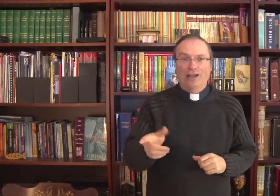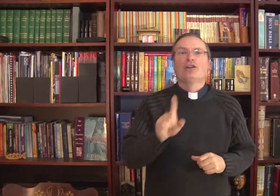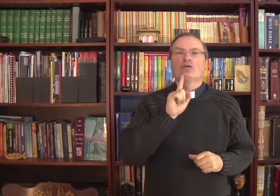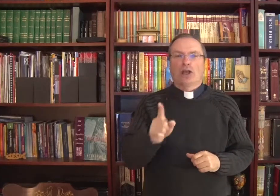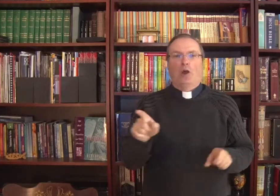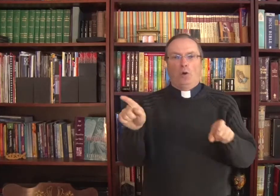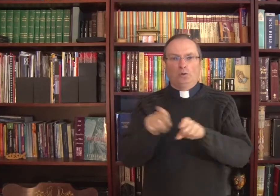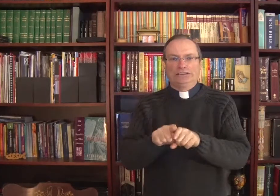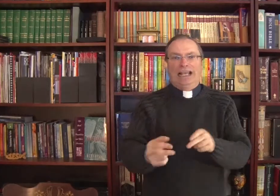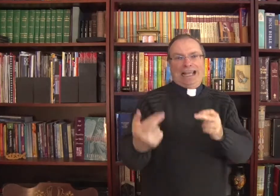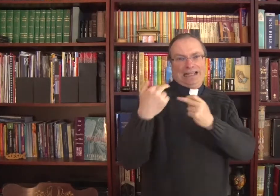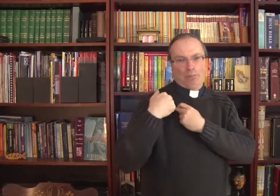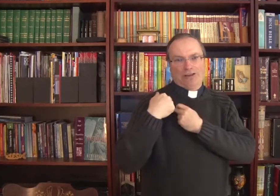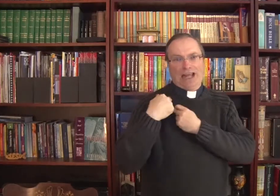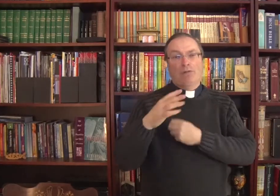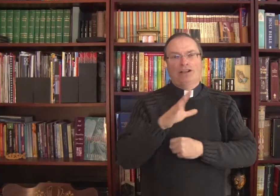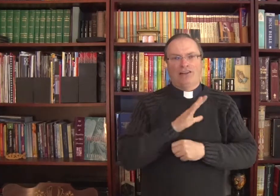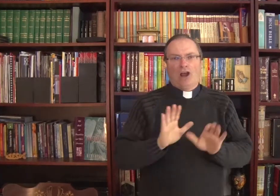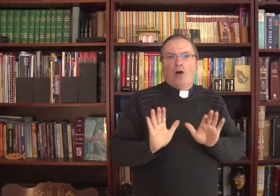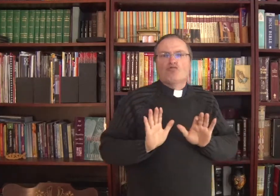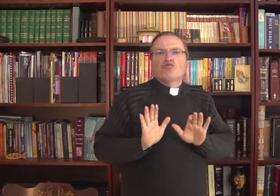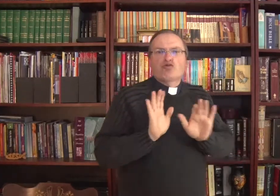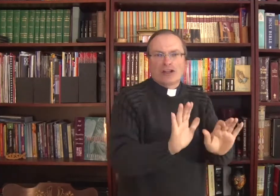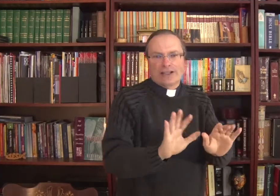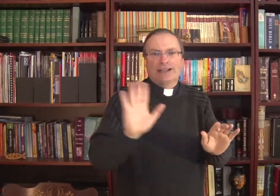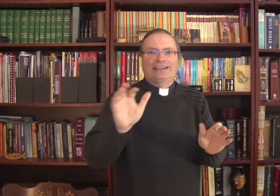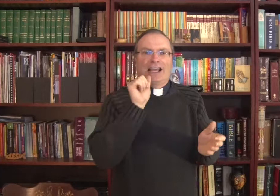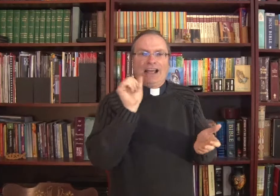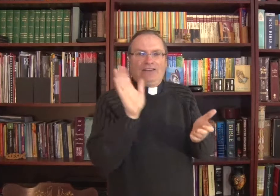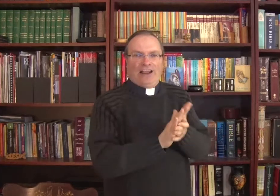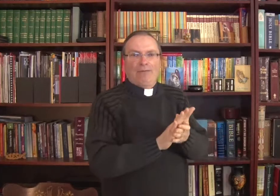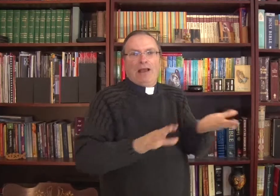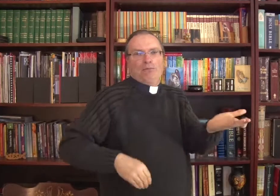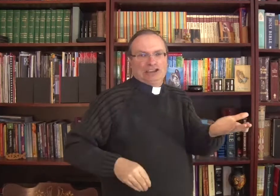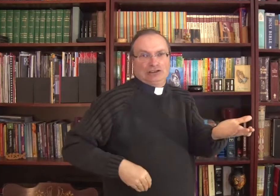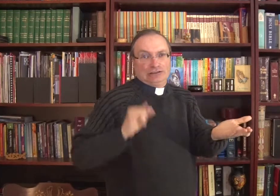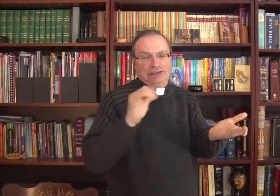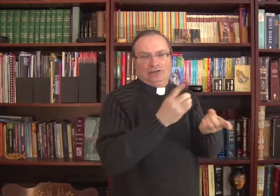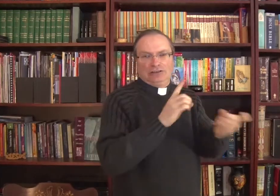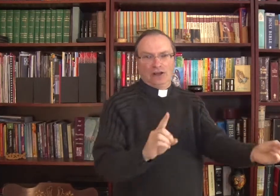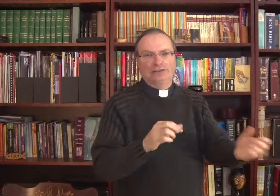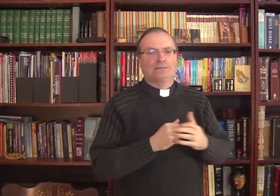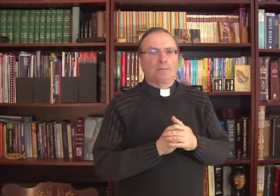tu es aussi responsable d’avoir poussé ta femme à pécher par le divorce.